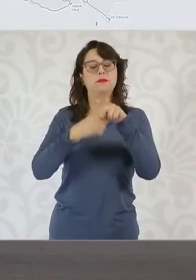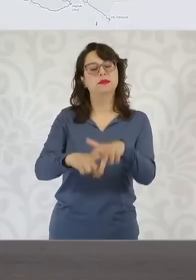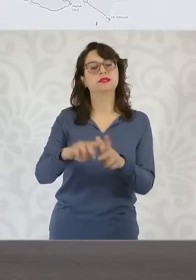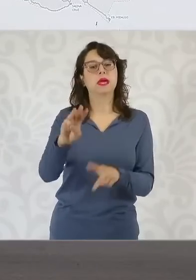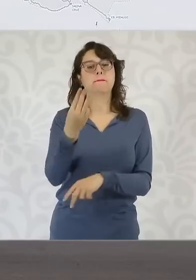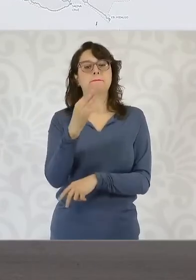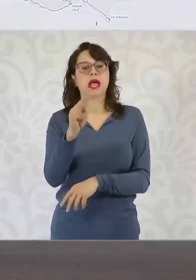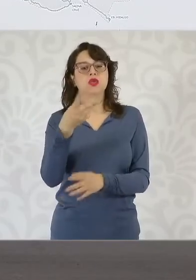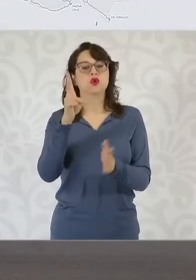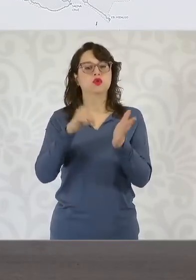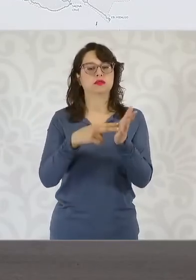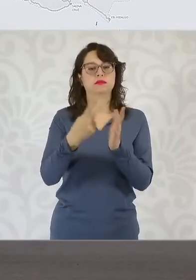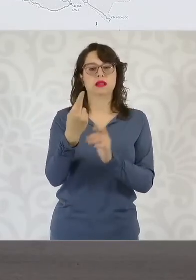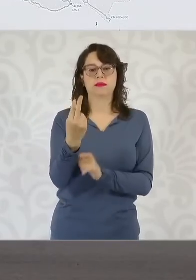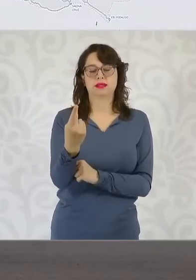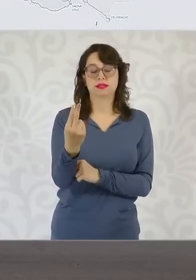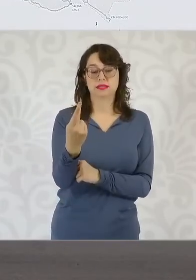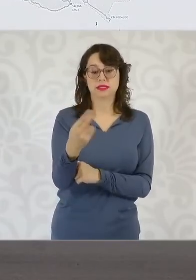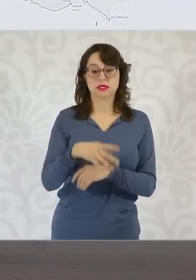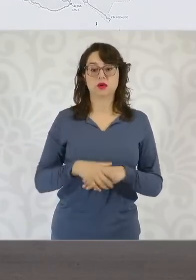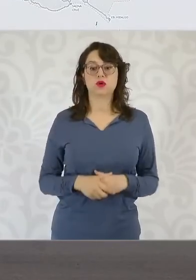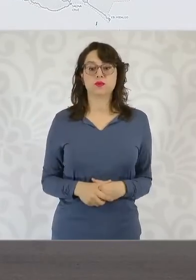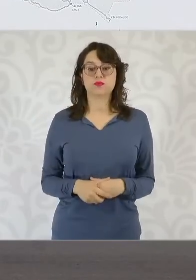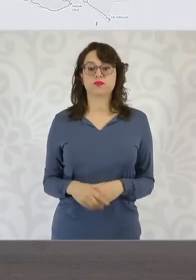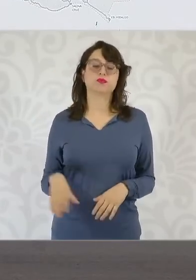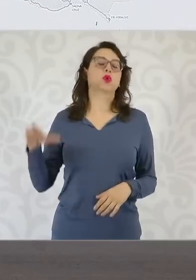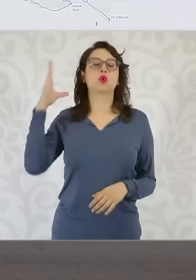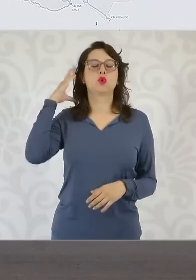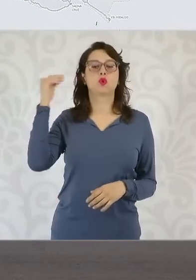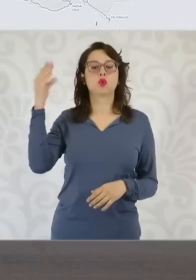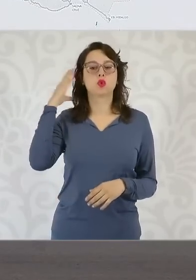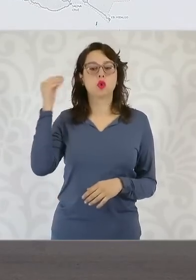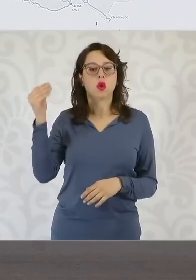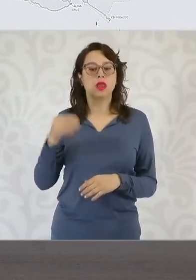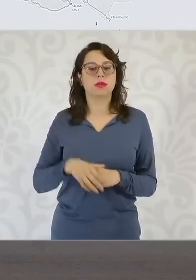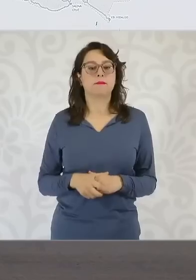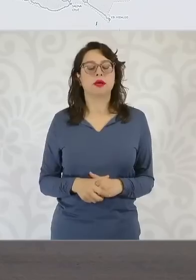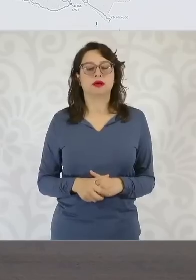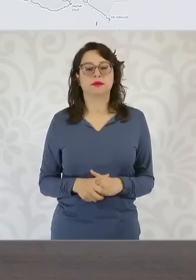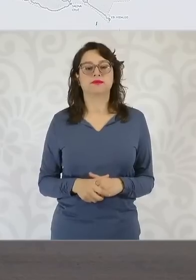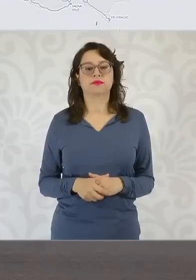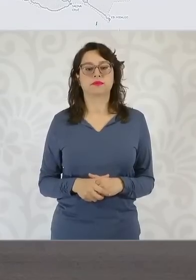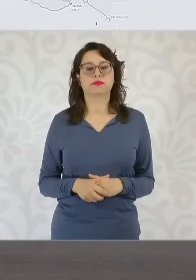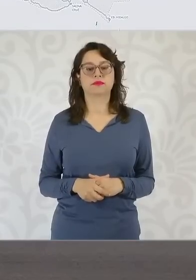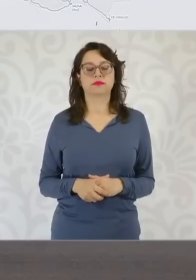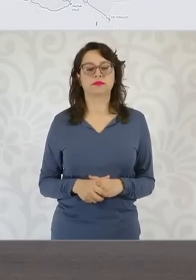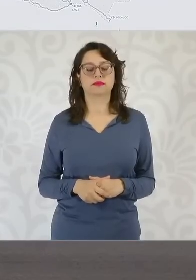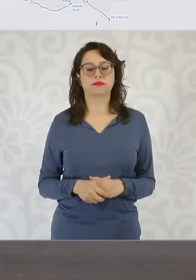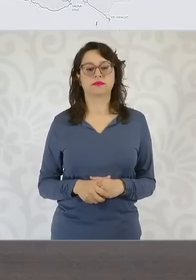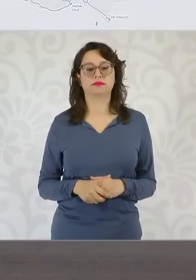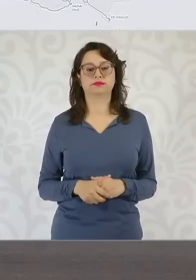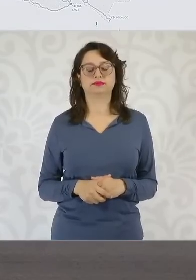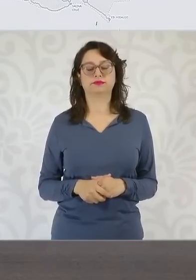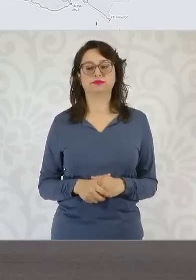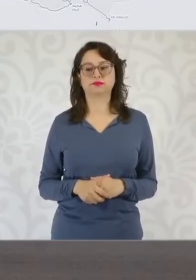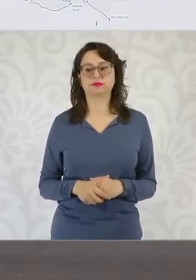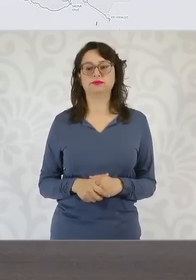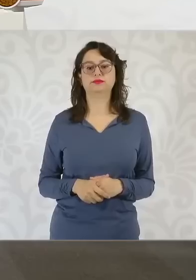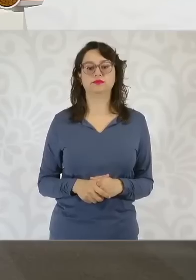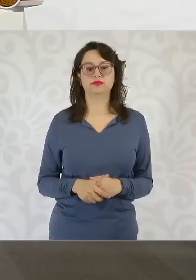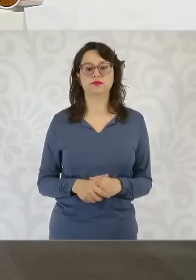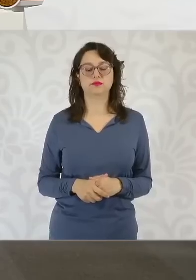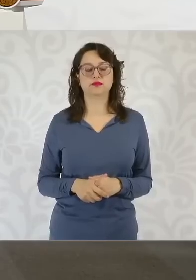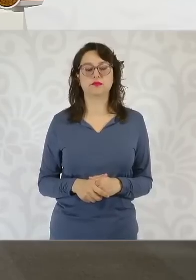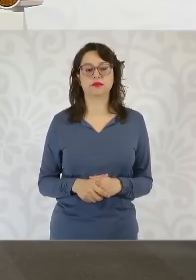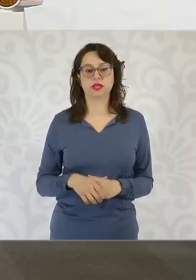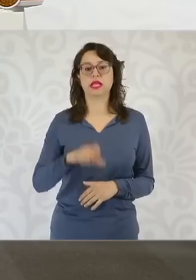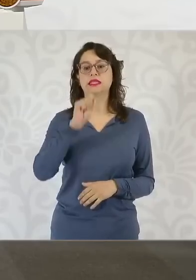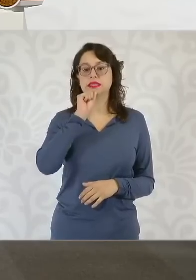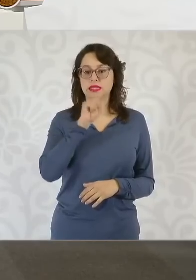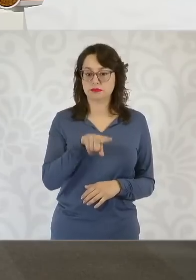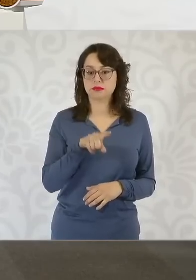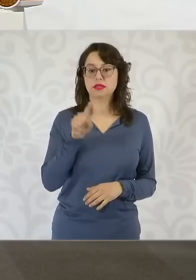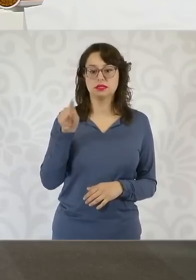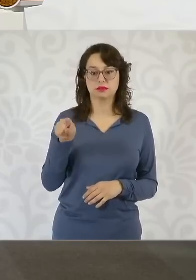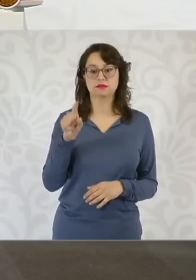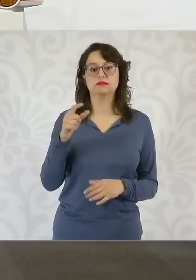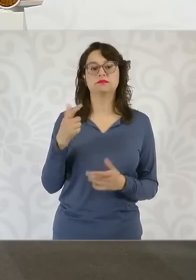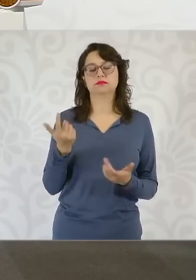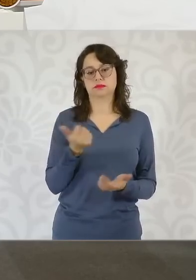siguiente en Colima Un patoo superior ferroviario Este es en la en la ciudad de Colima este inicia